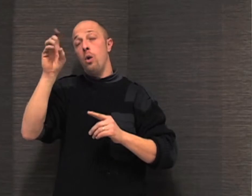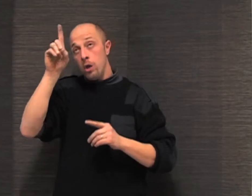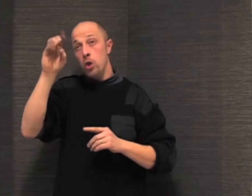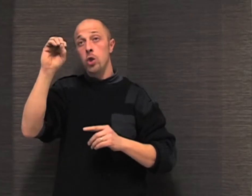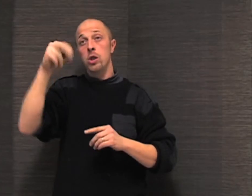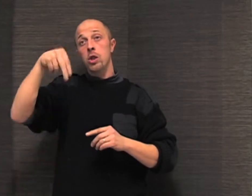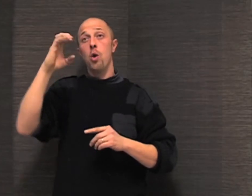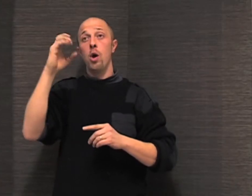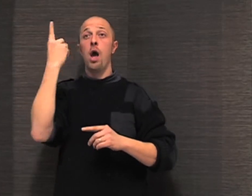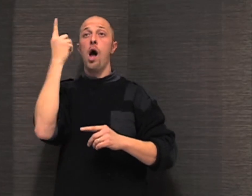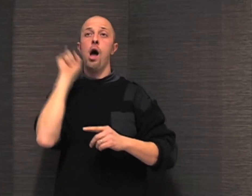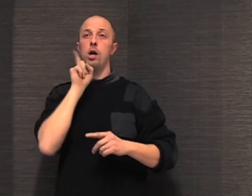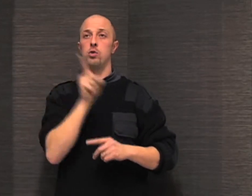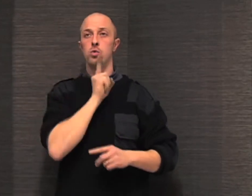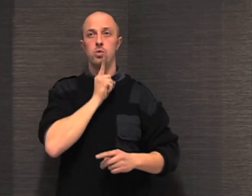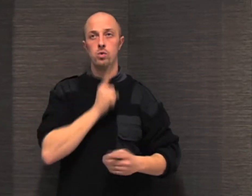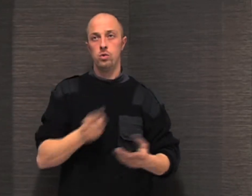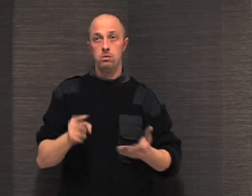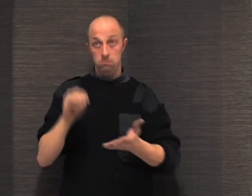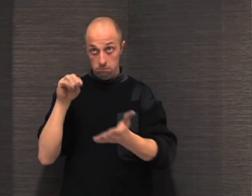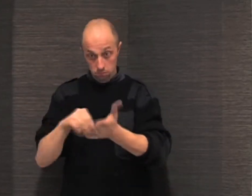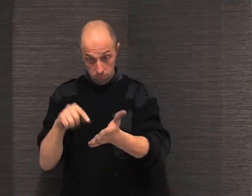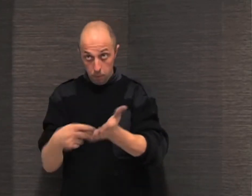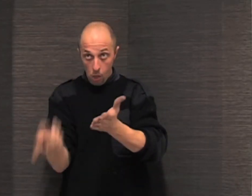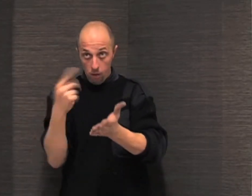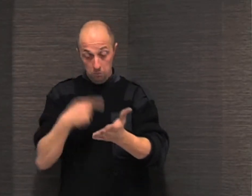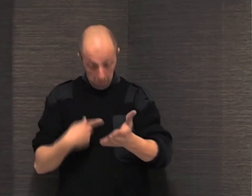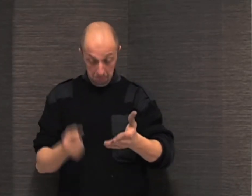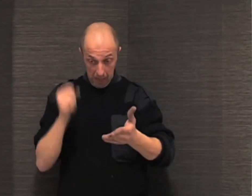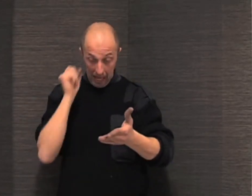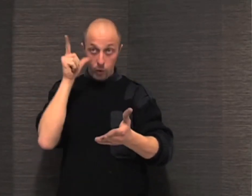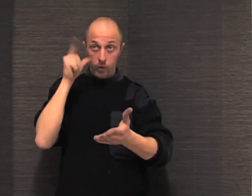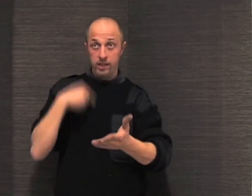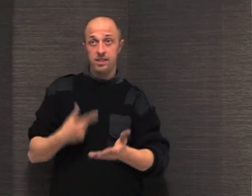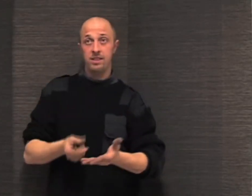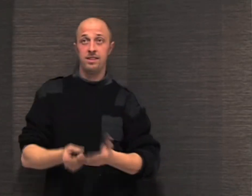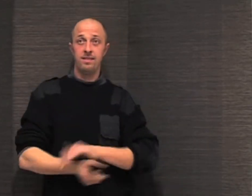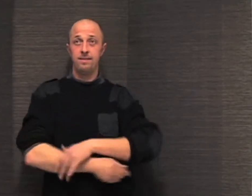dont un sourd. Et cela m'a étonné.